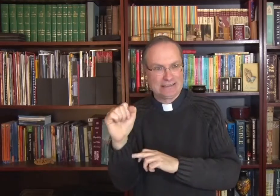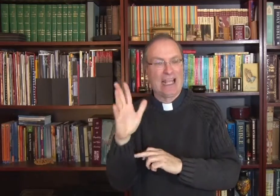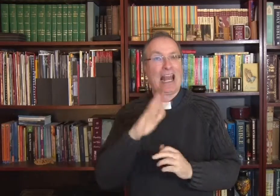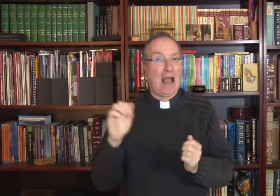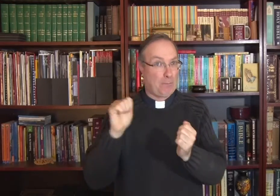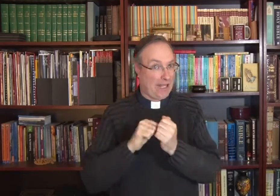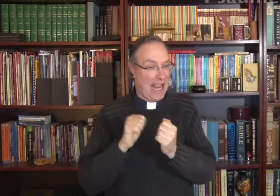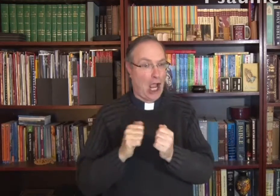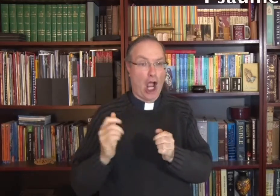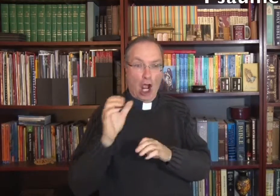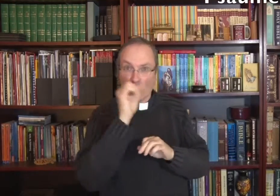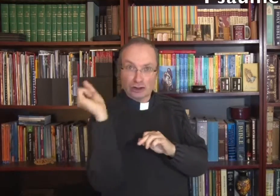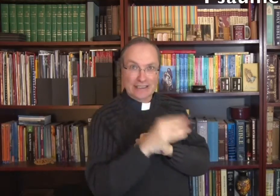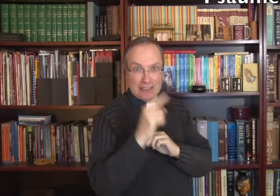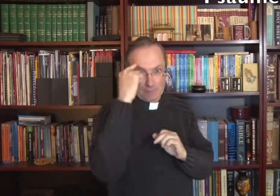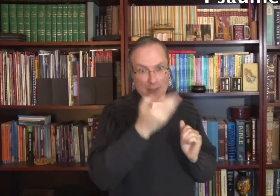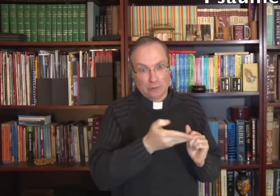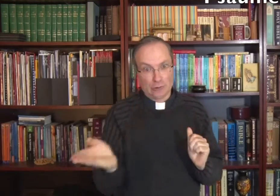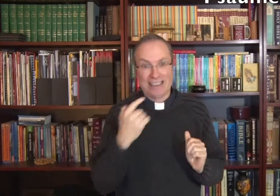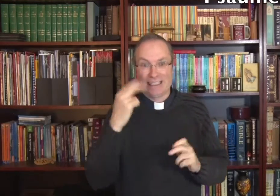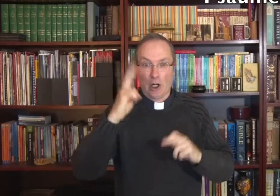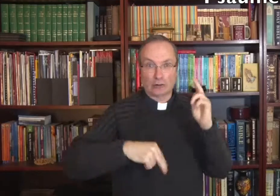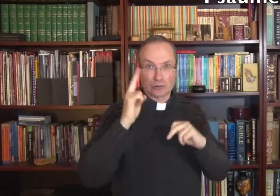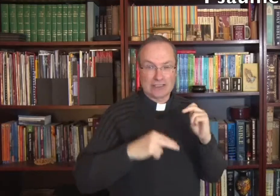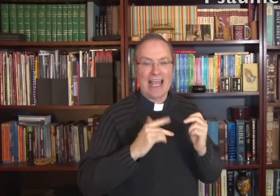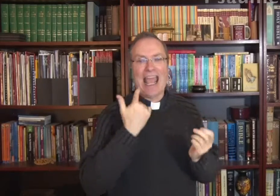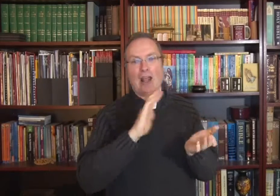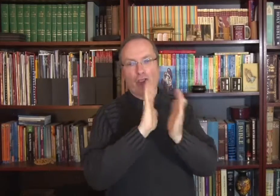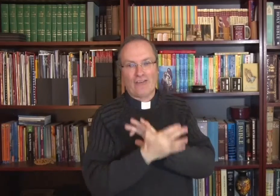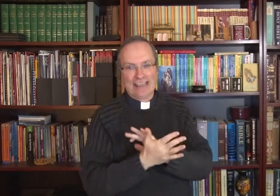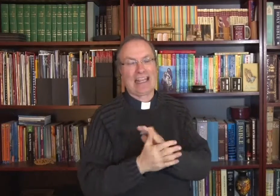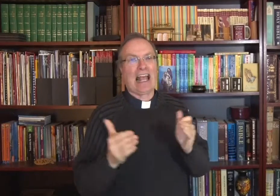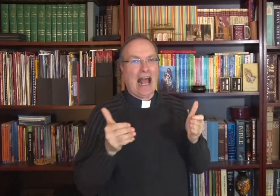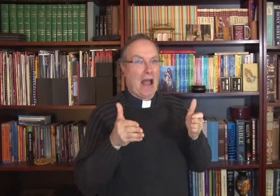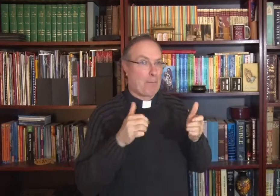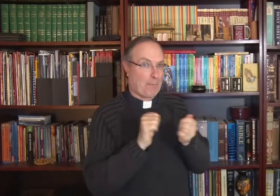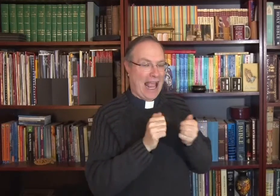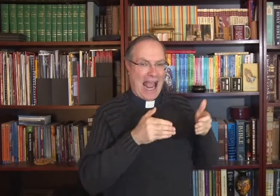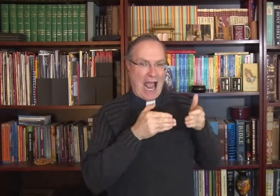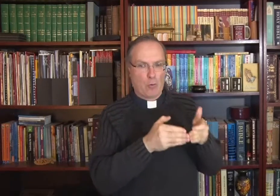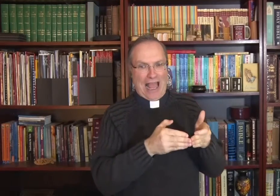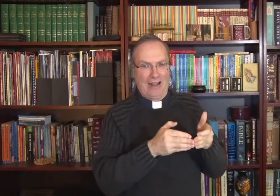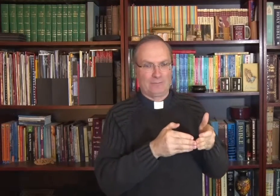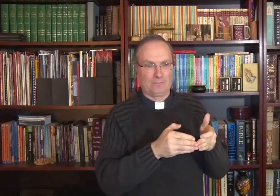la pierre rejetée par ceux qui construisaient est devenue la pierre angulaire.